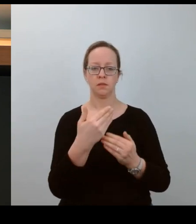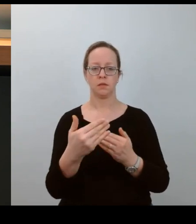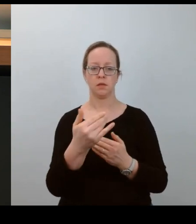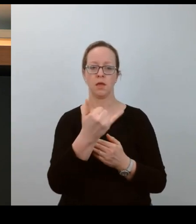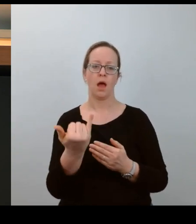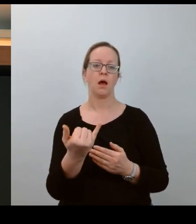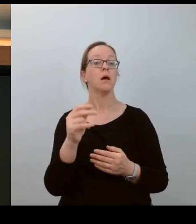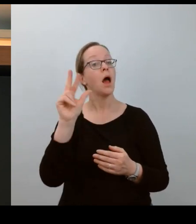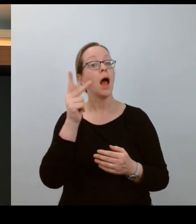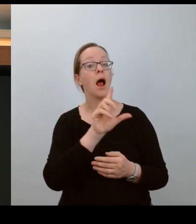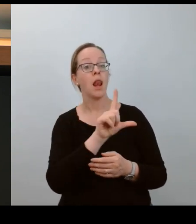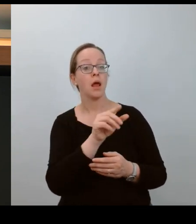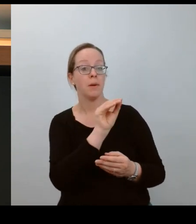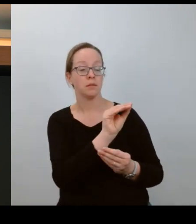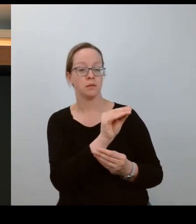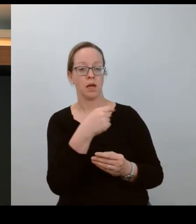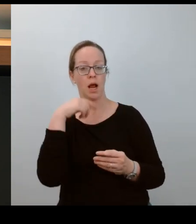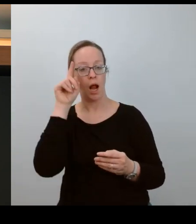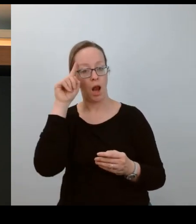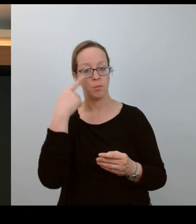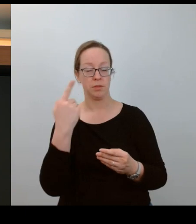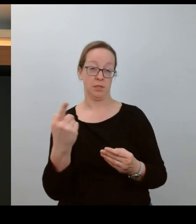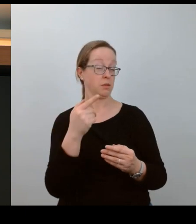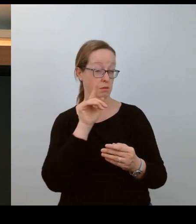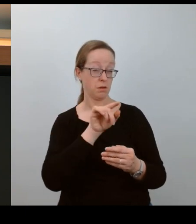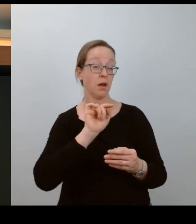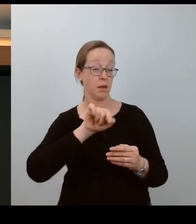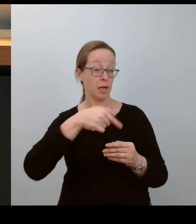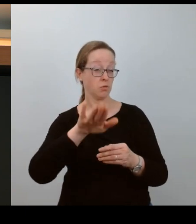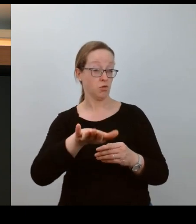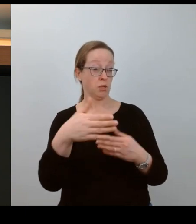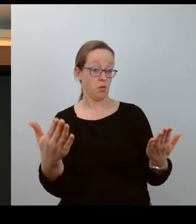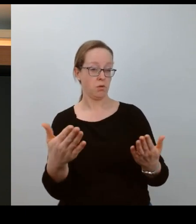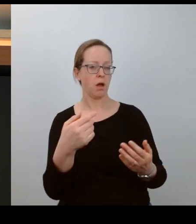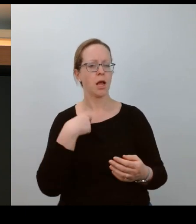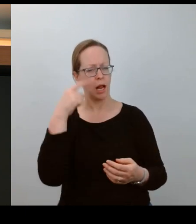Sie schreiben sich Bürgerbeteiligung und Transparenz immer auf die Fahnen, wenn